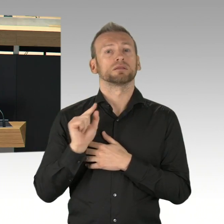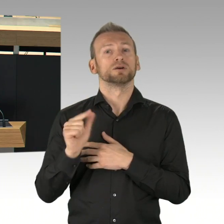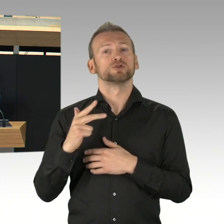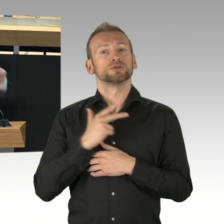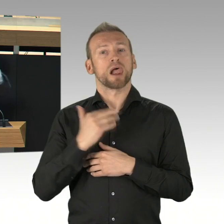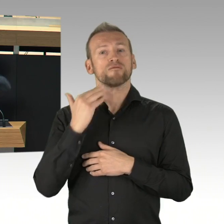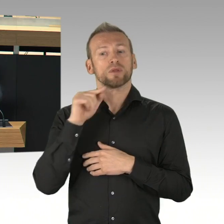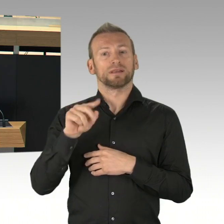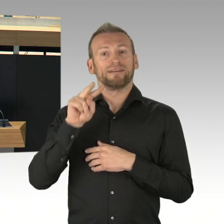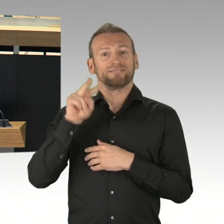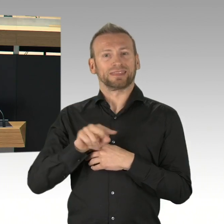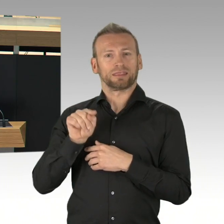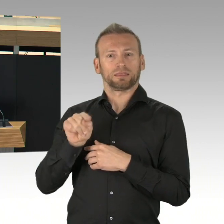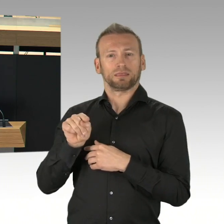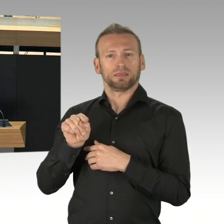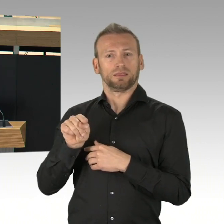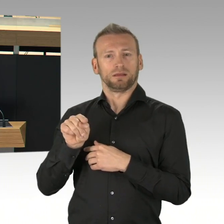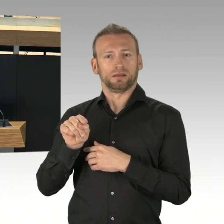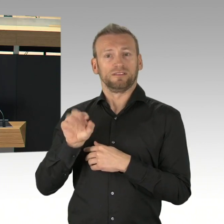So sieht Ihre Realität von Wien aus. Herzlichen Dank.